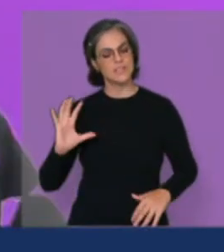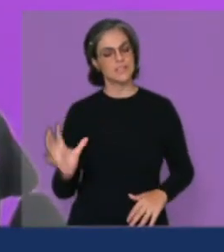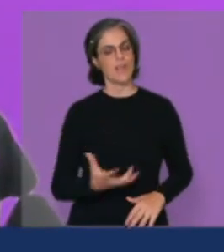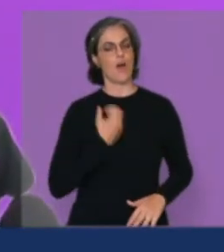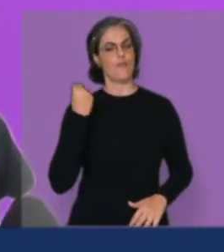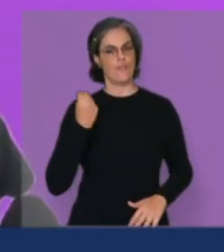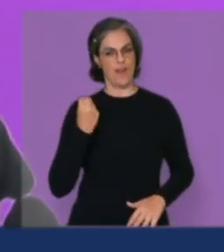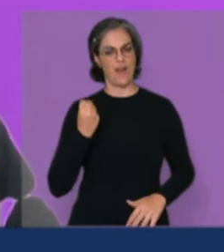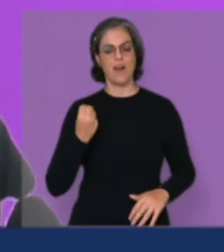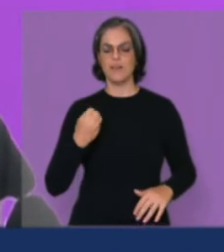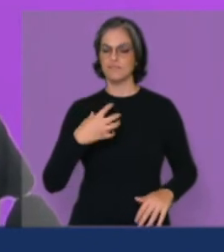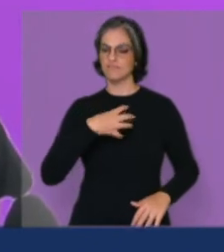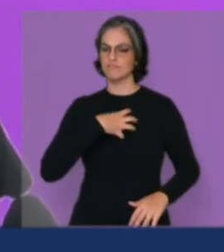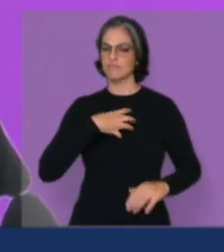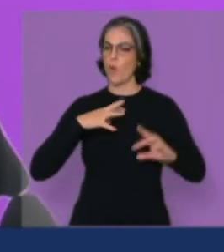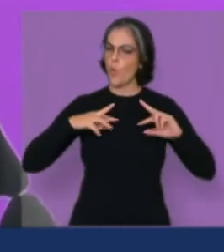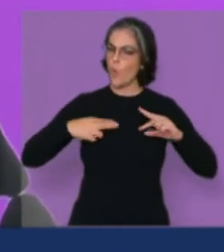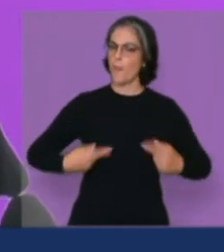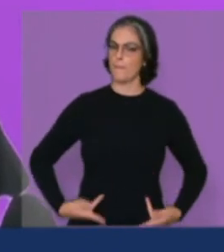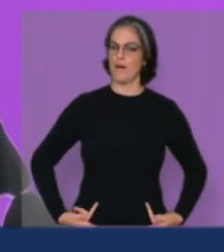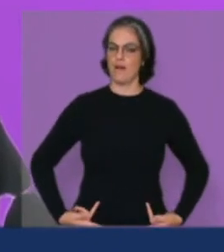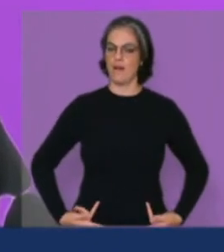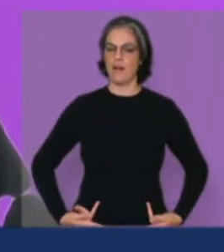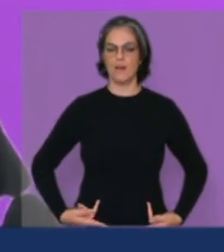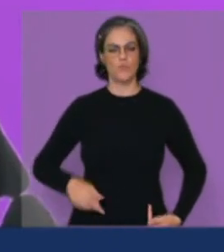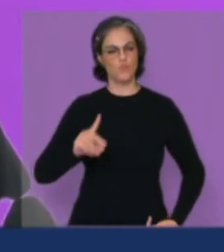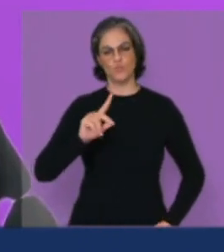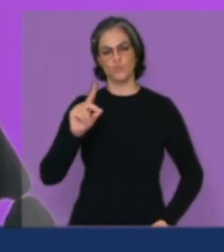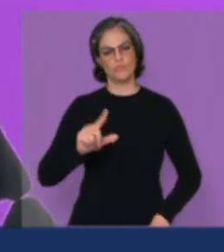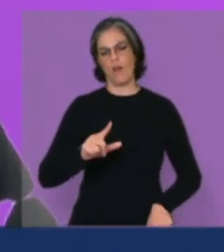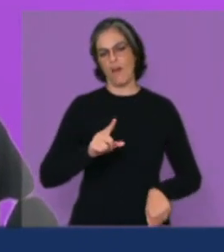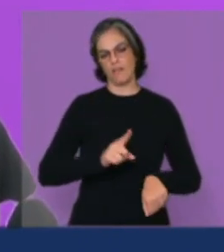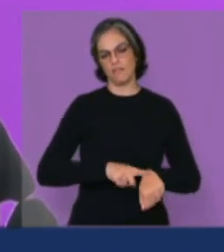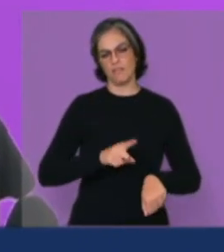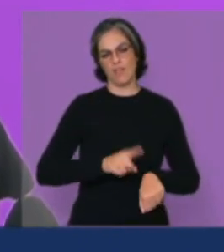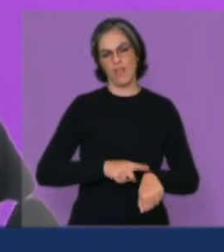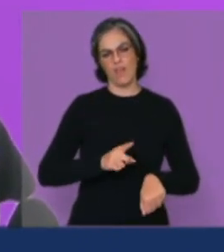NOS HUMANIZAR, E NÃO É MAIS TEMPO DE FICARMOS OLHANDO DO LADO, E VERMOS MULHERES